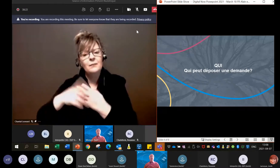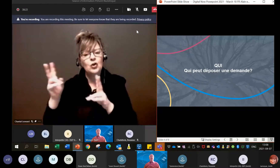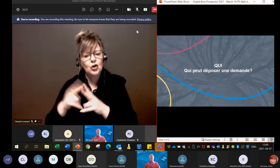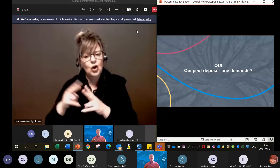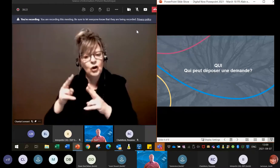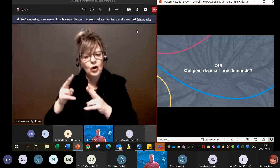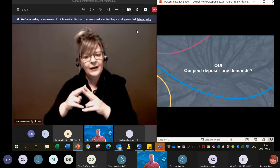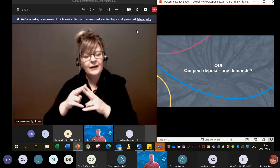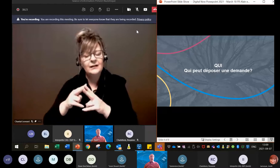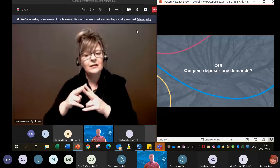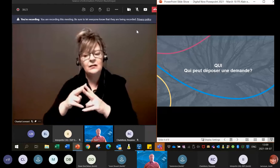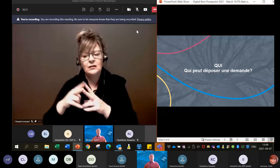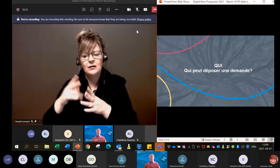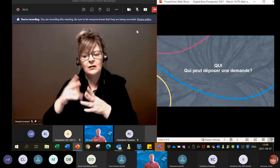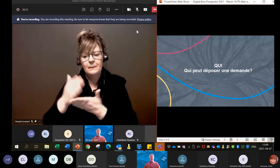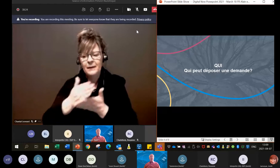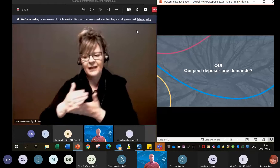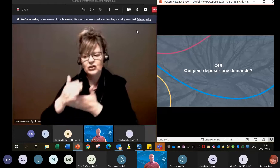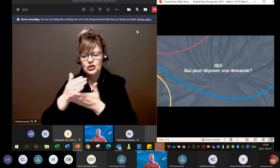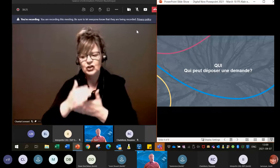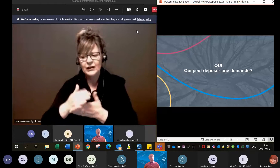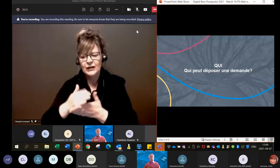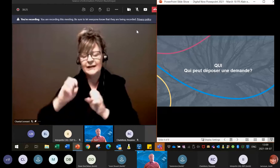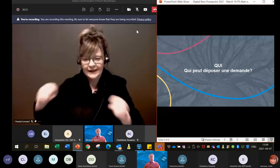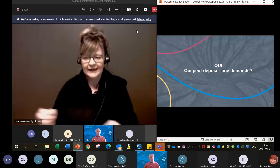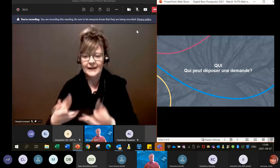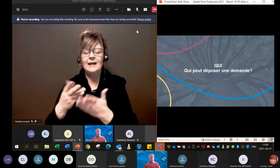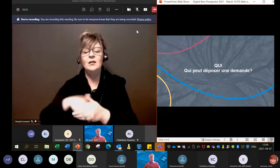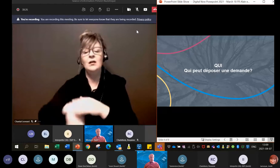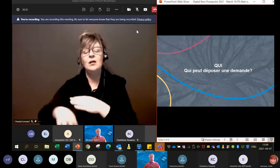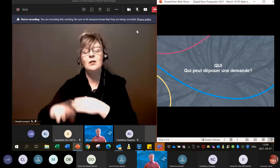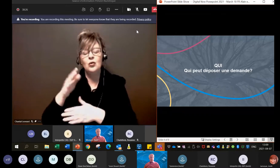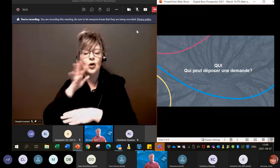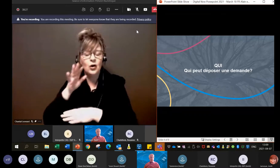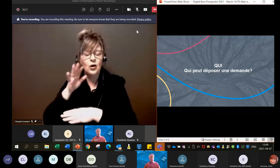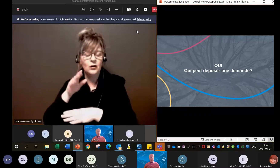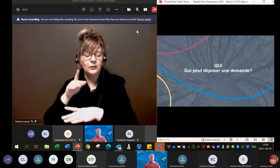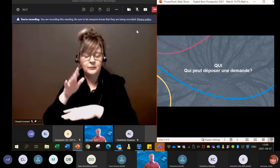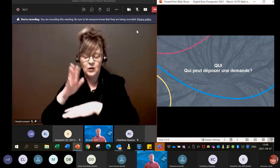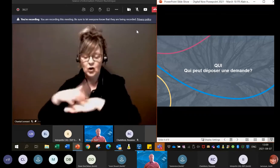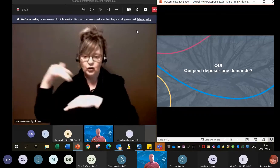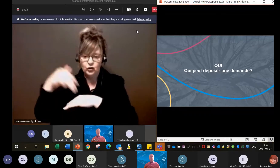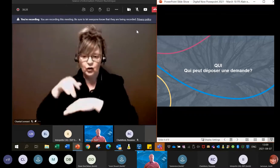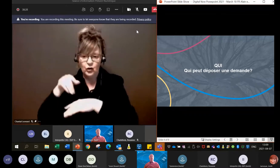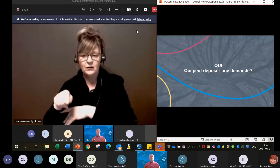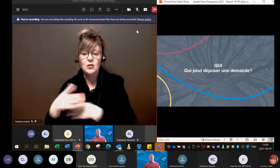Les projets doivent pouvoir être